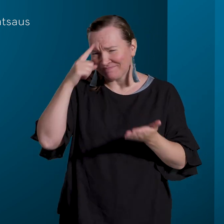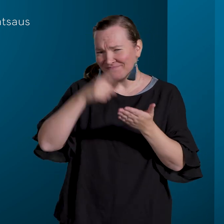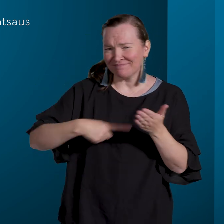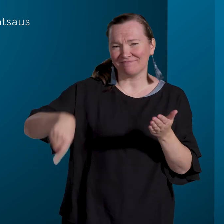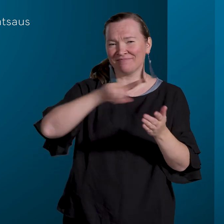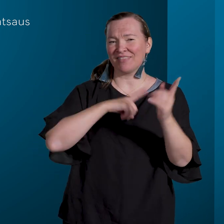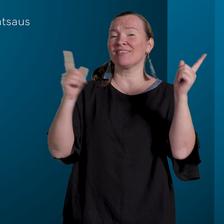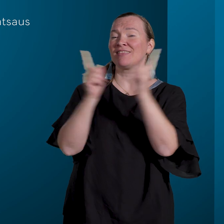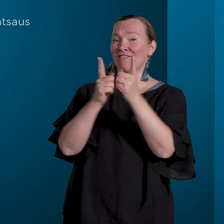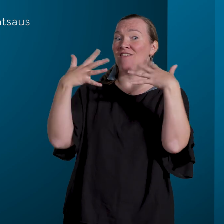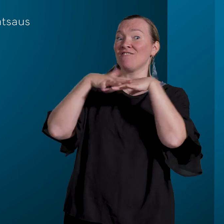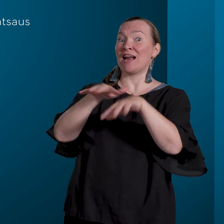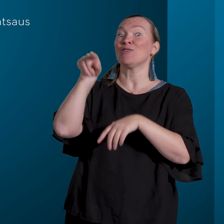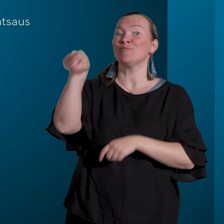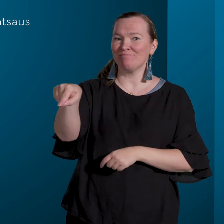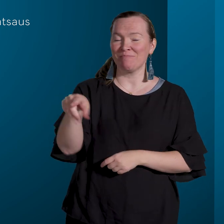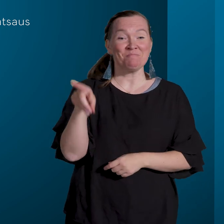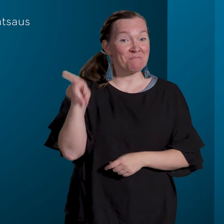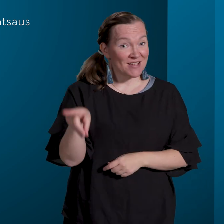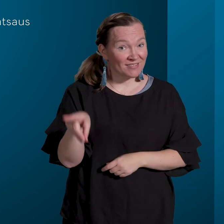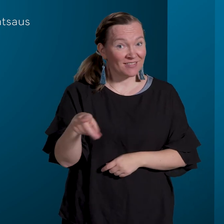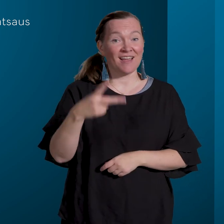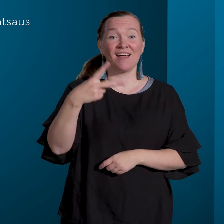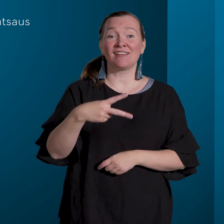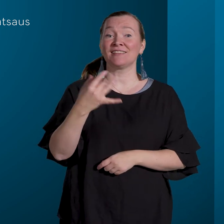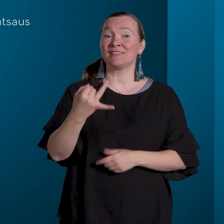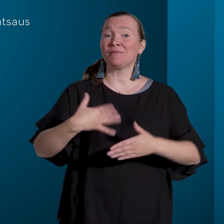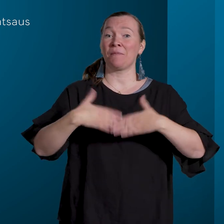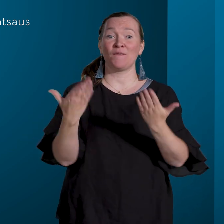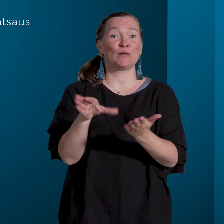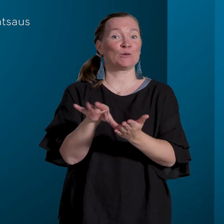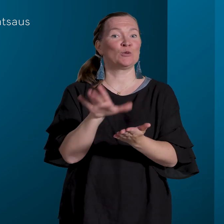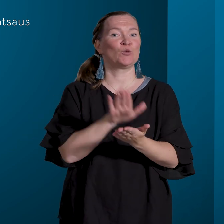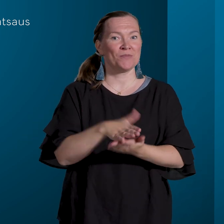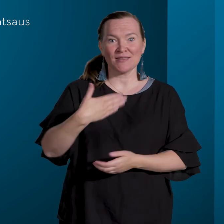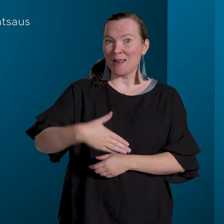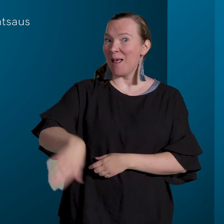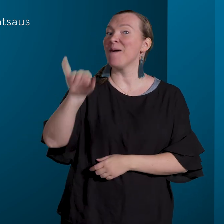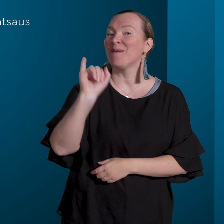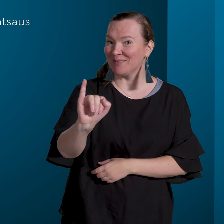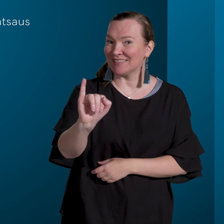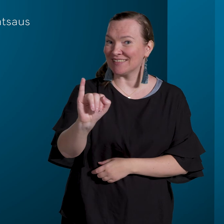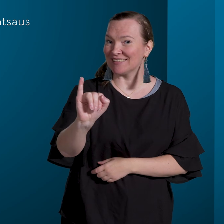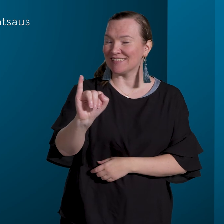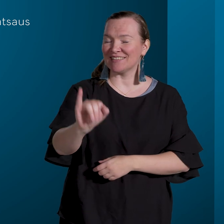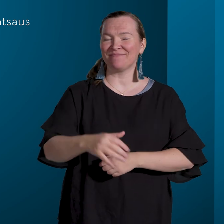joten nähdään linjoilla perjantaina 27.9. kello 18:00!